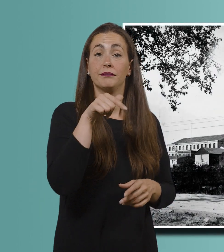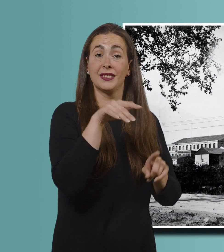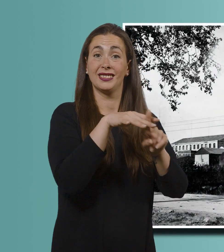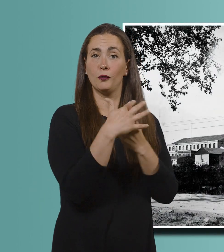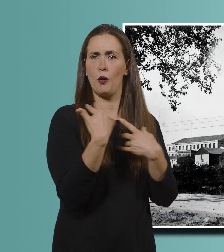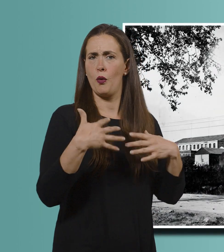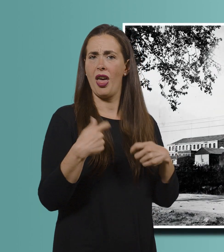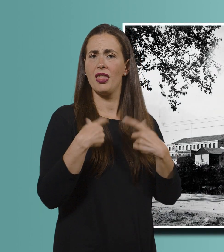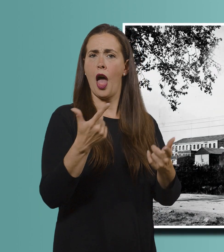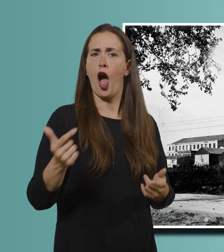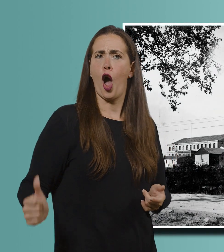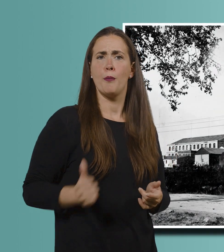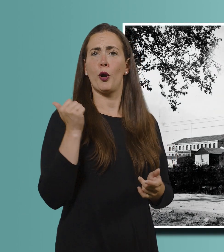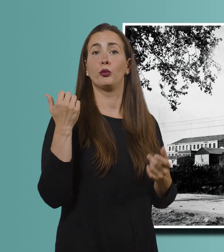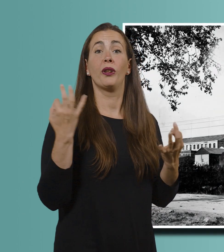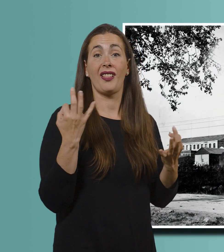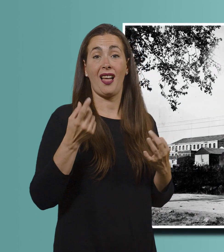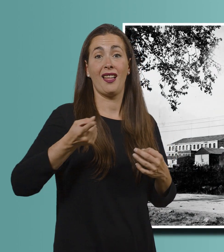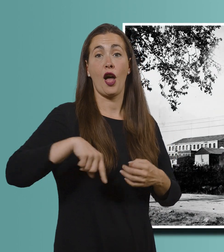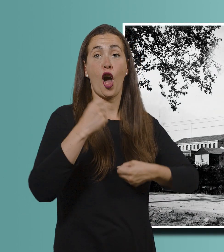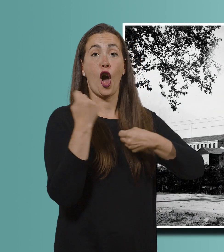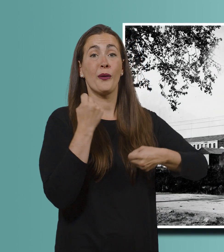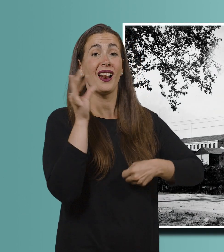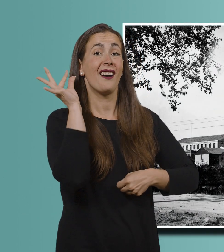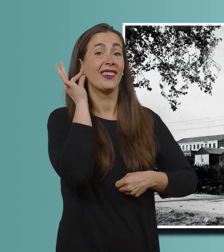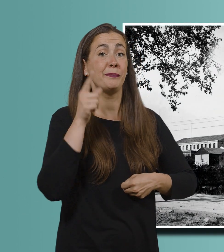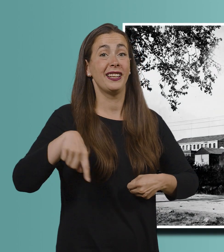La conjuntura va empènyer la força obrera femenina